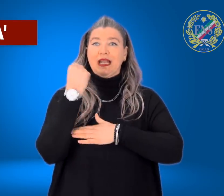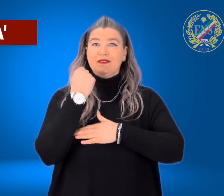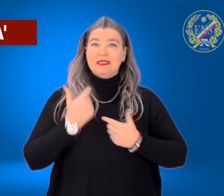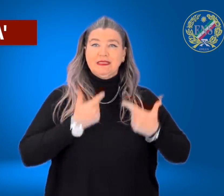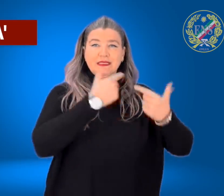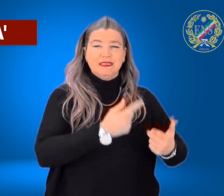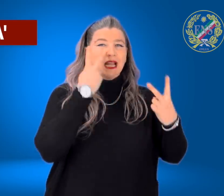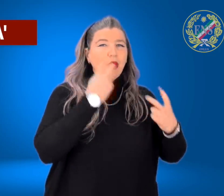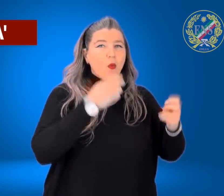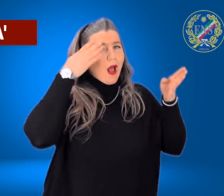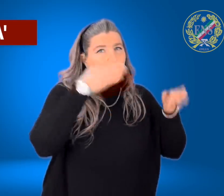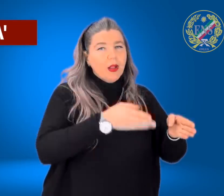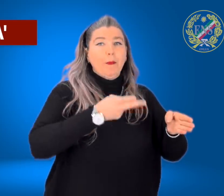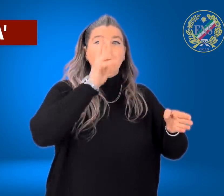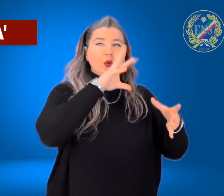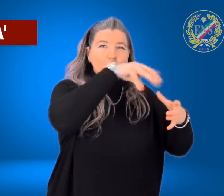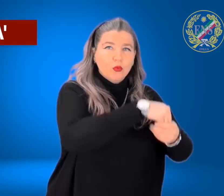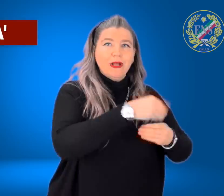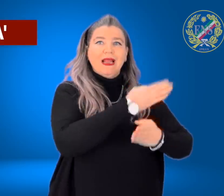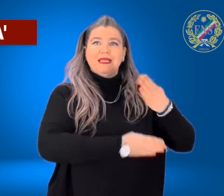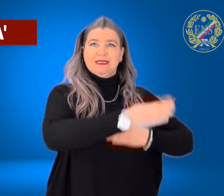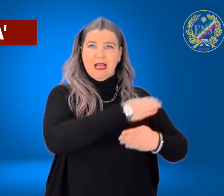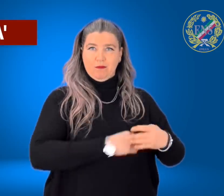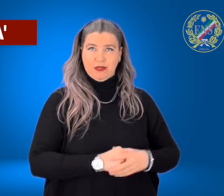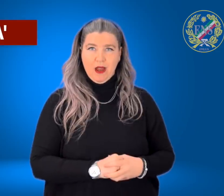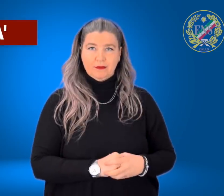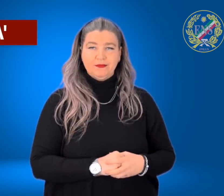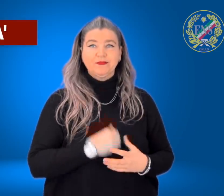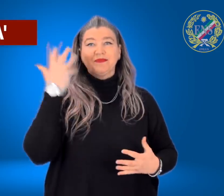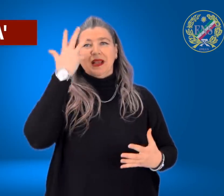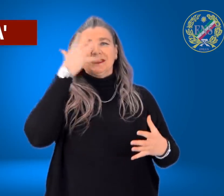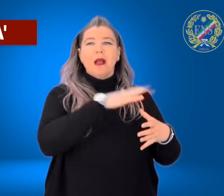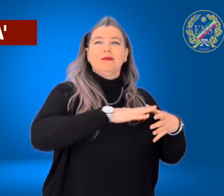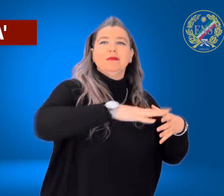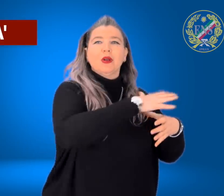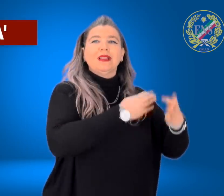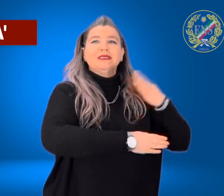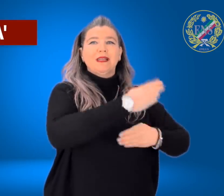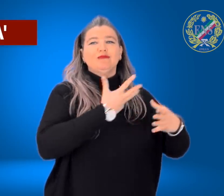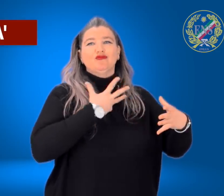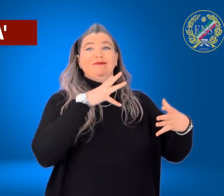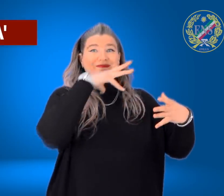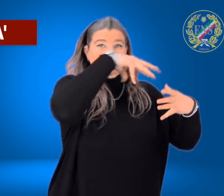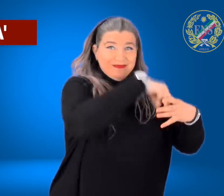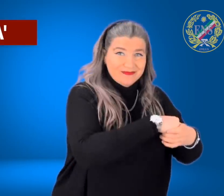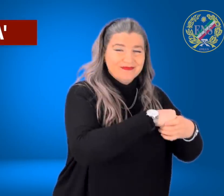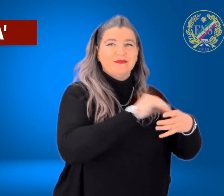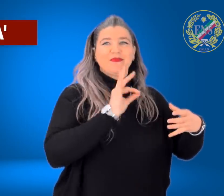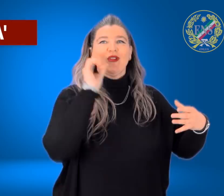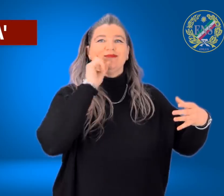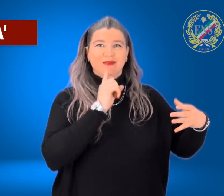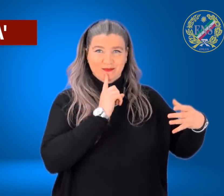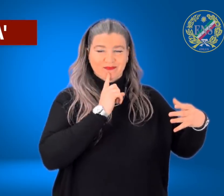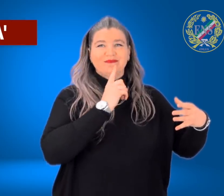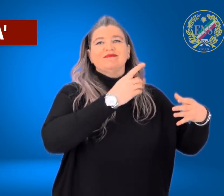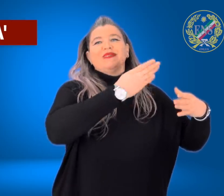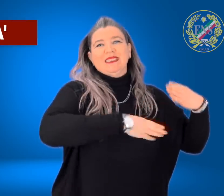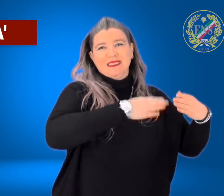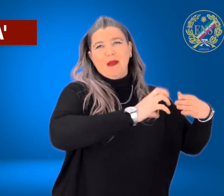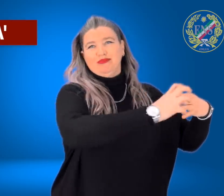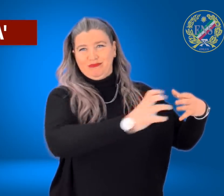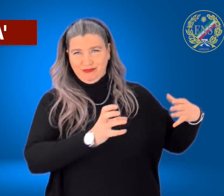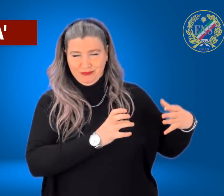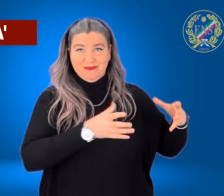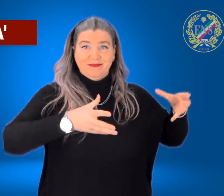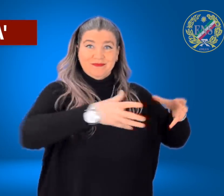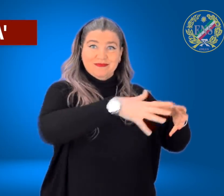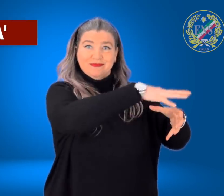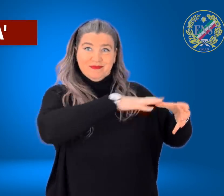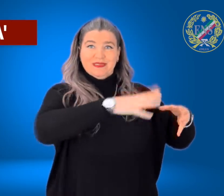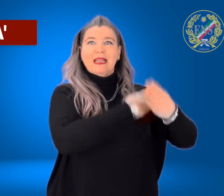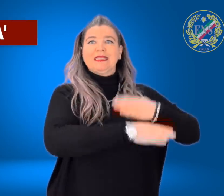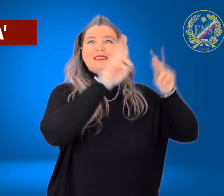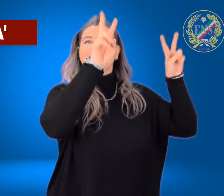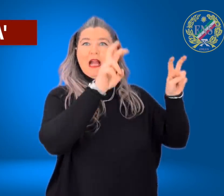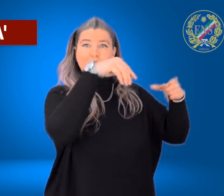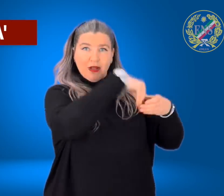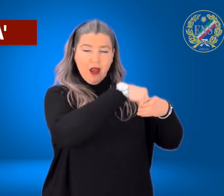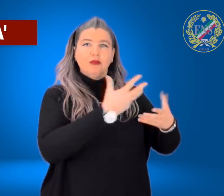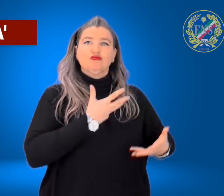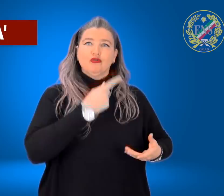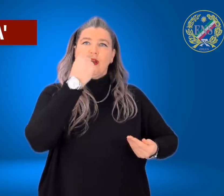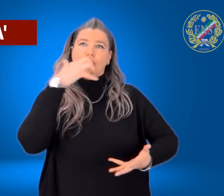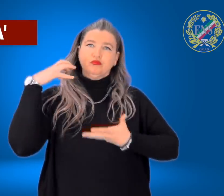Le risorse destinate alla sanità sono state aumentate con particolare attenzione anche ai disabili con